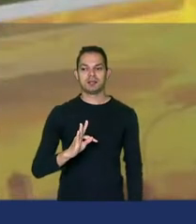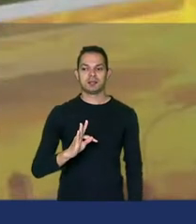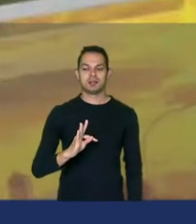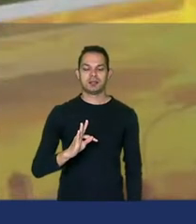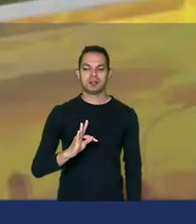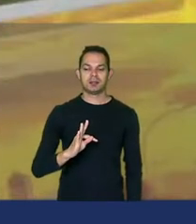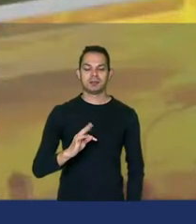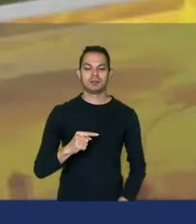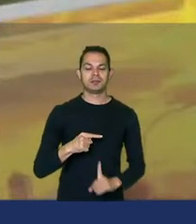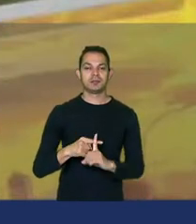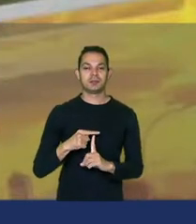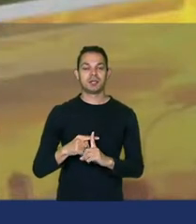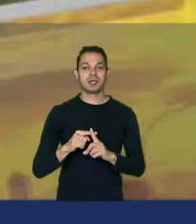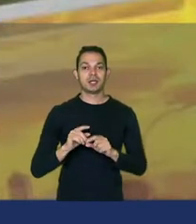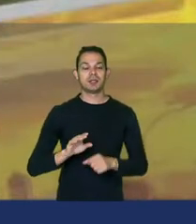PARTIDO DOS TRABALHADORES PELO LANÇAMENTO DA CAMPANHA DE